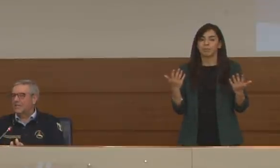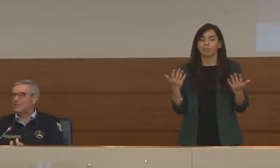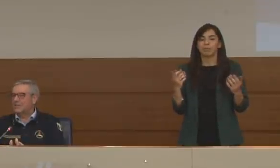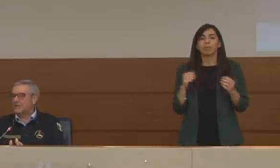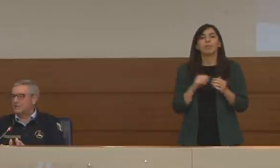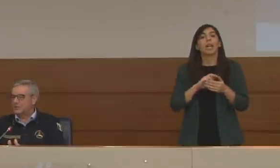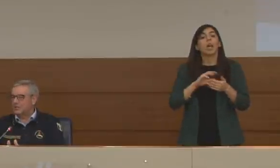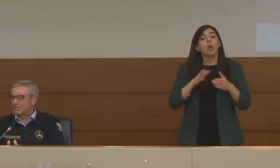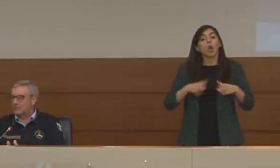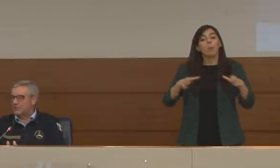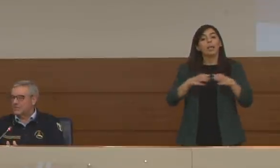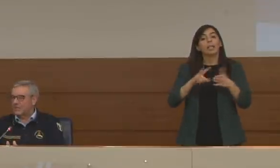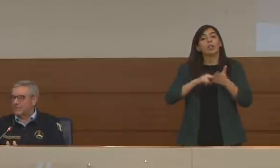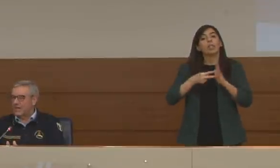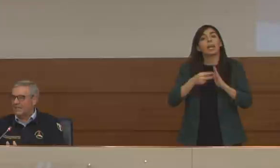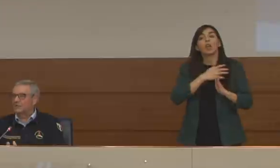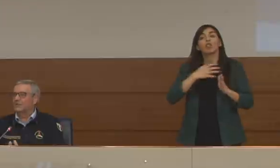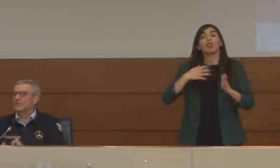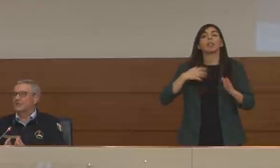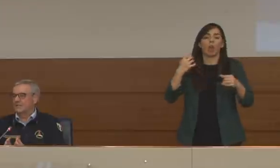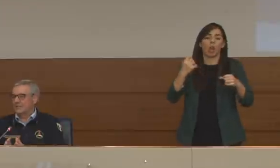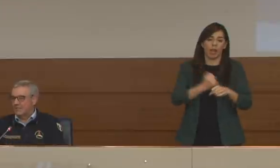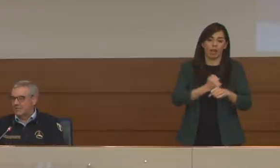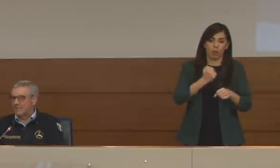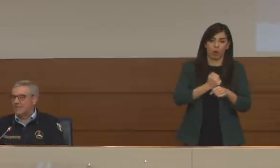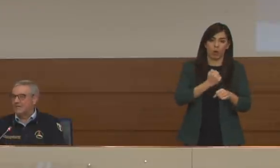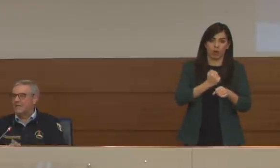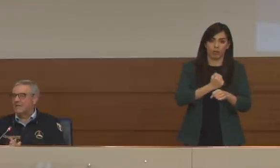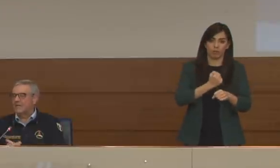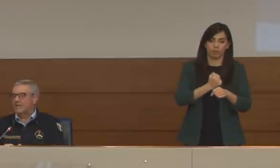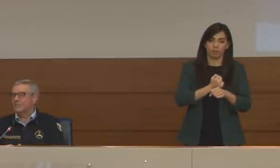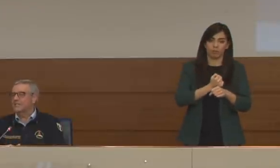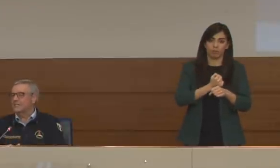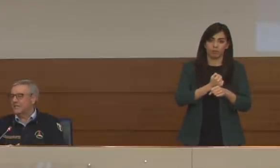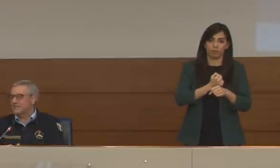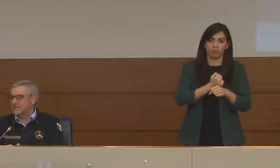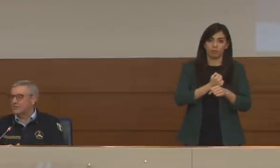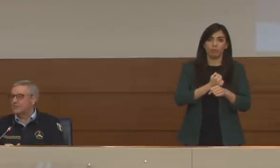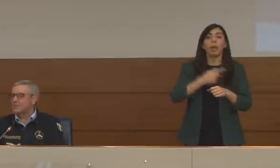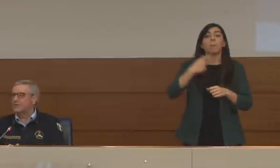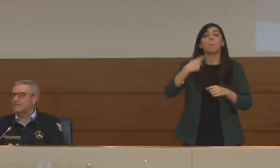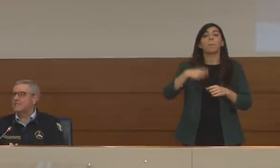No. Allora, il Comitato Tecnico Scientifico sta lavorando. La Presidenza del Consiglio dei Ministri